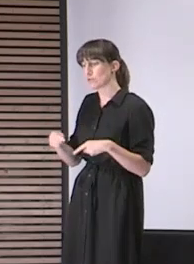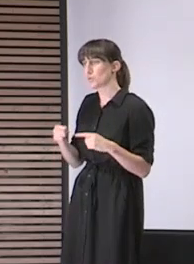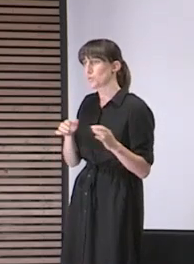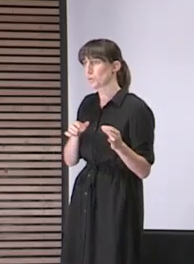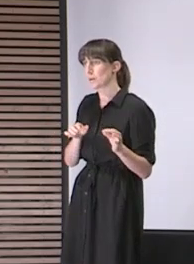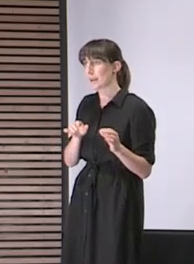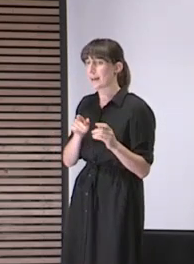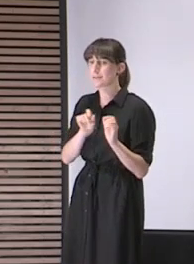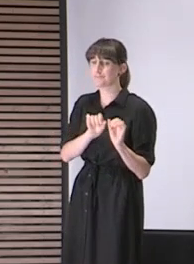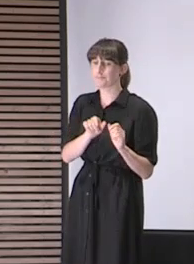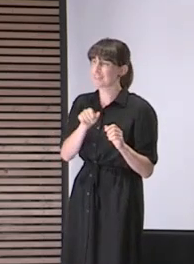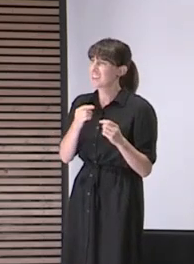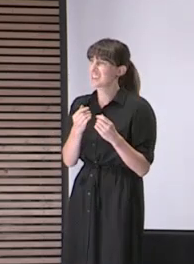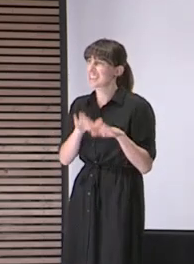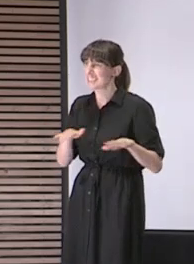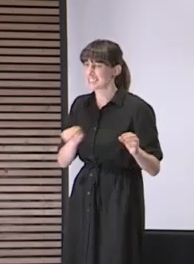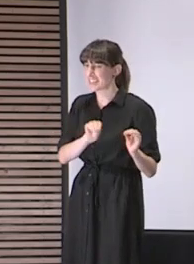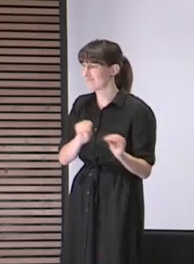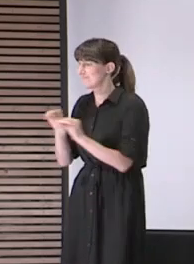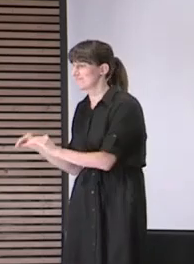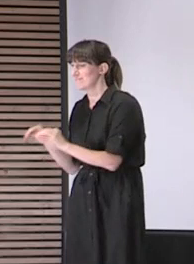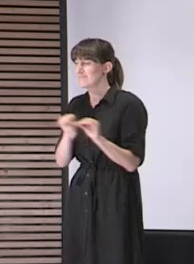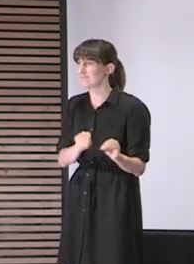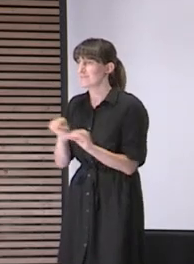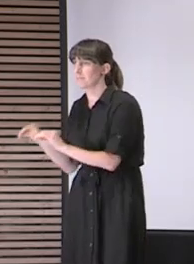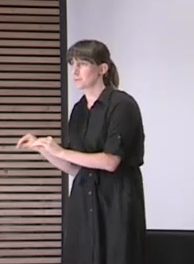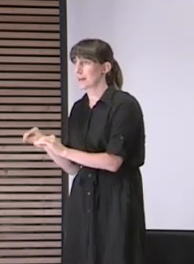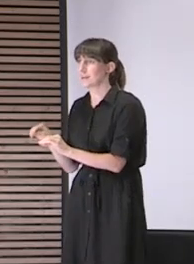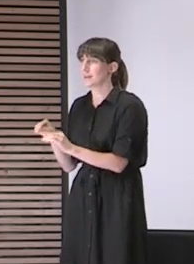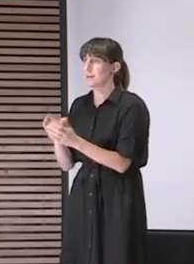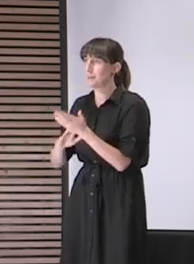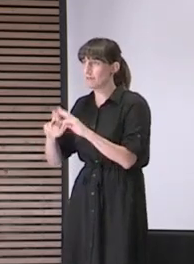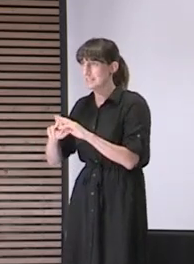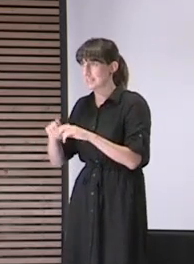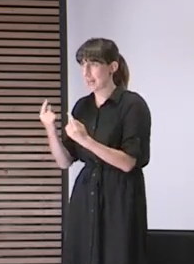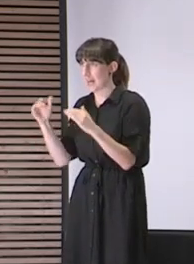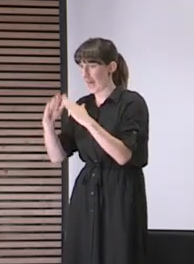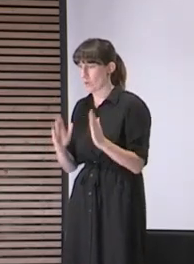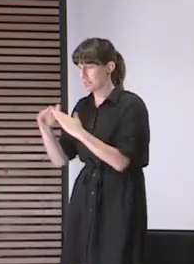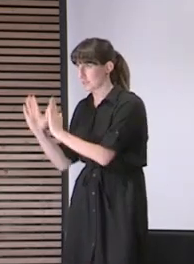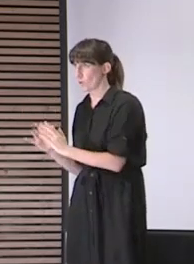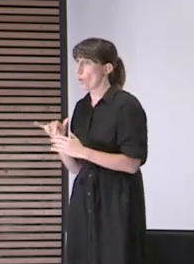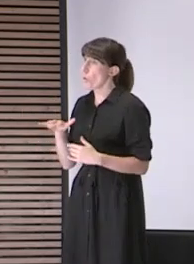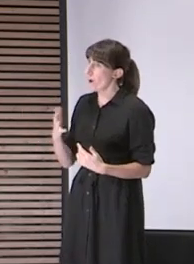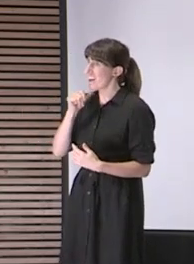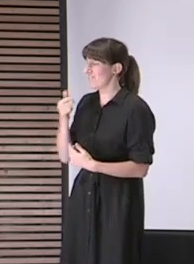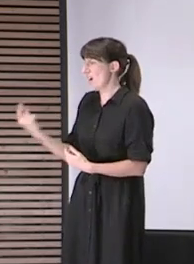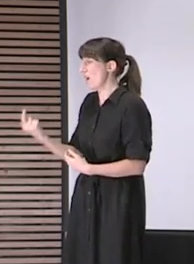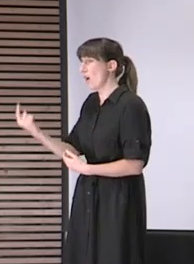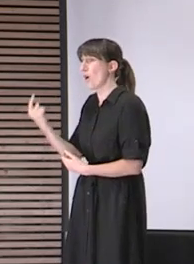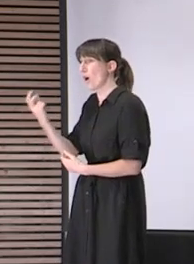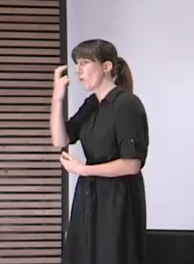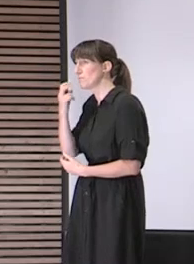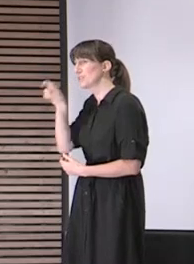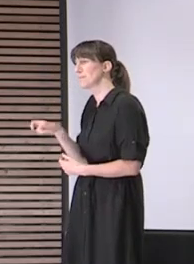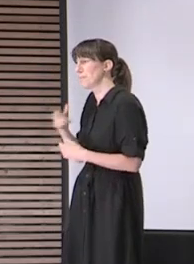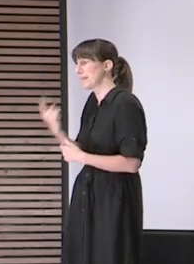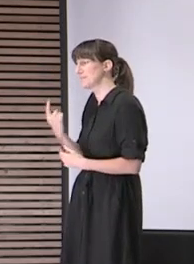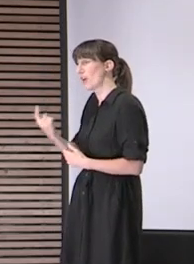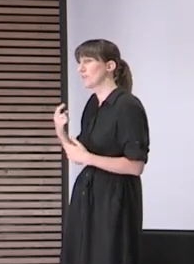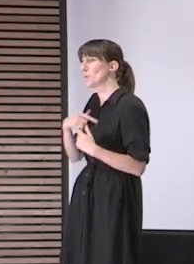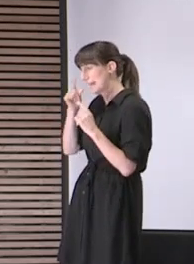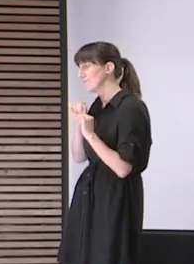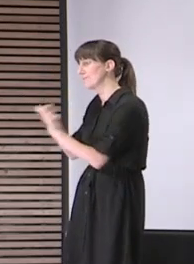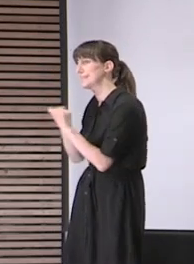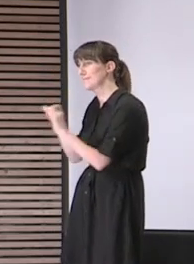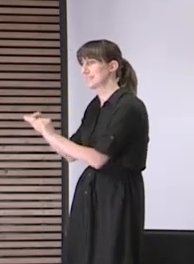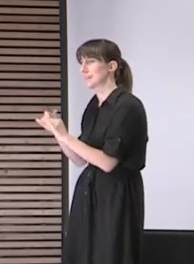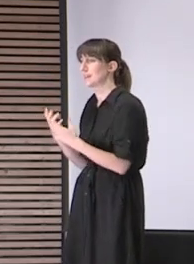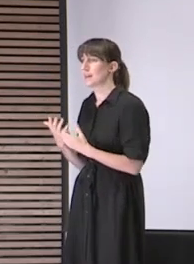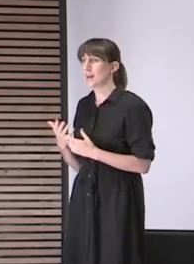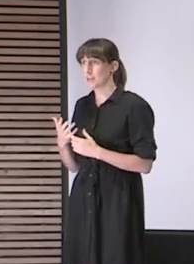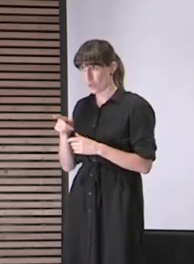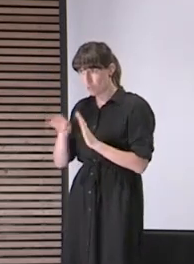un cambio, por qué el cambio